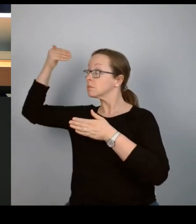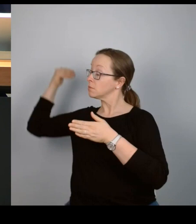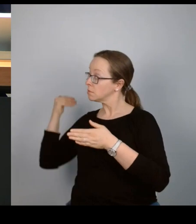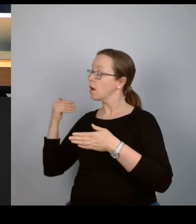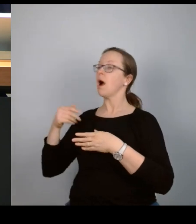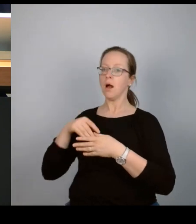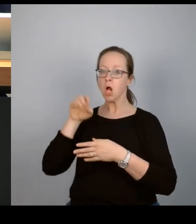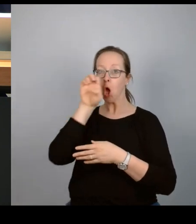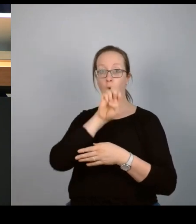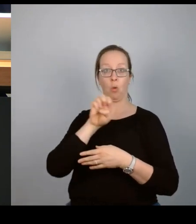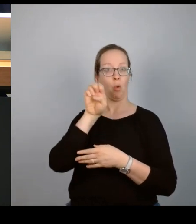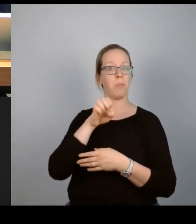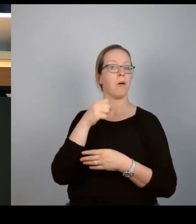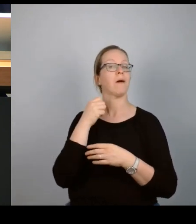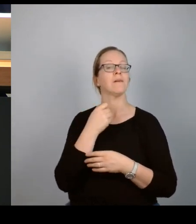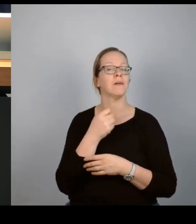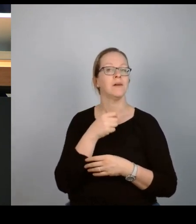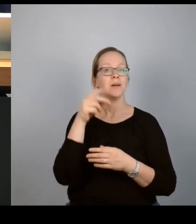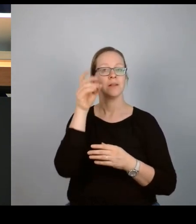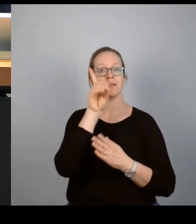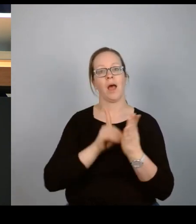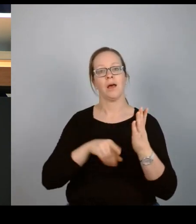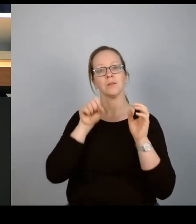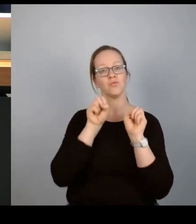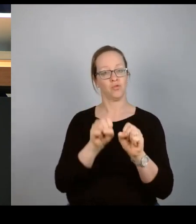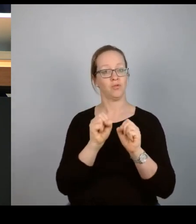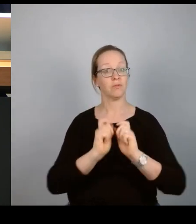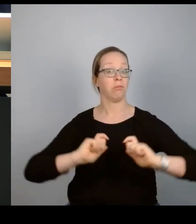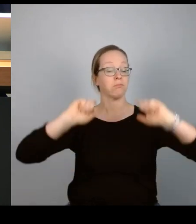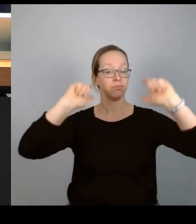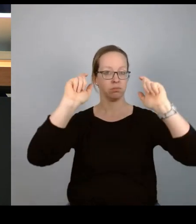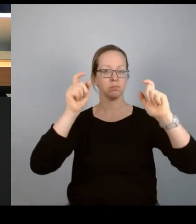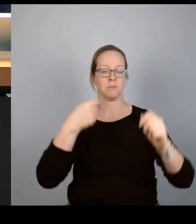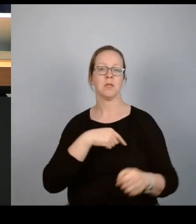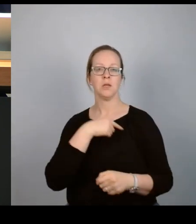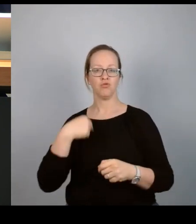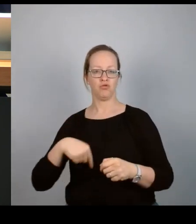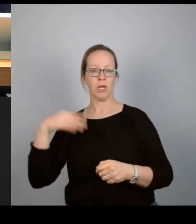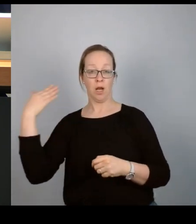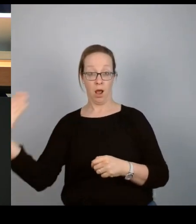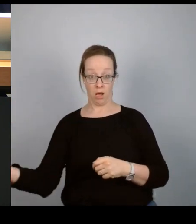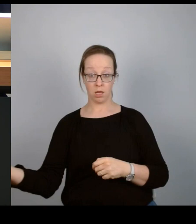anderen Seite in den USA Tech-Giganten, die mit den personenbezogenen Daten sehr viel Geld machen wollen, da muss